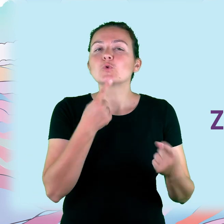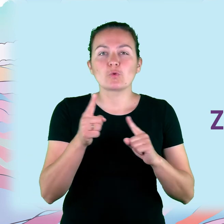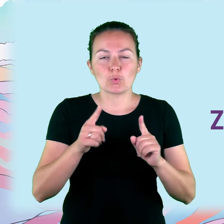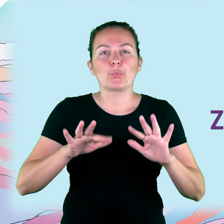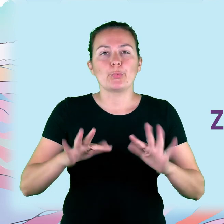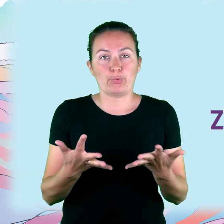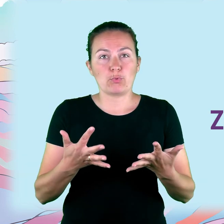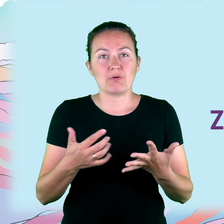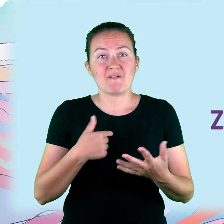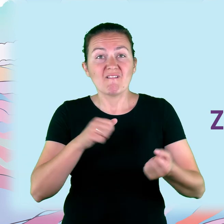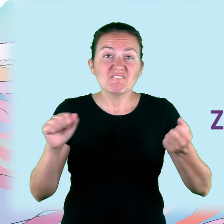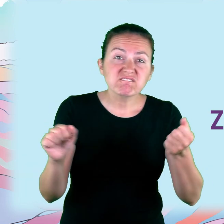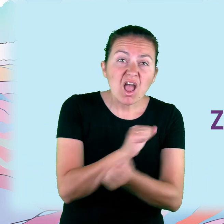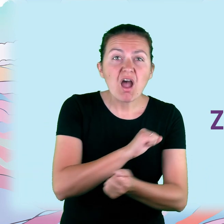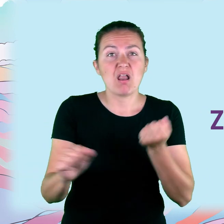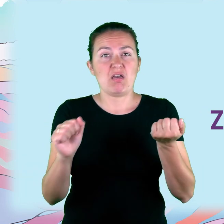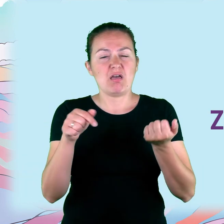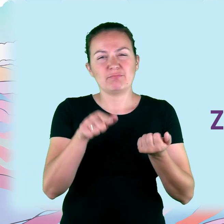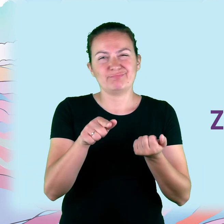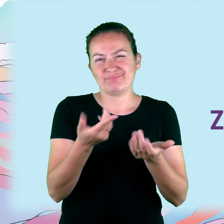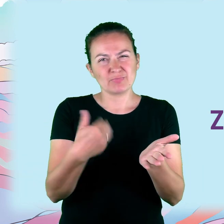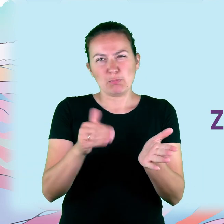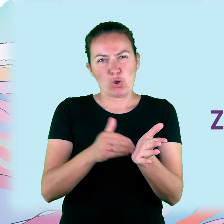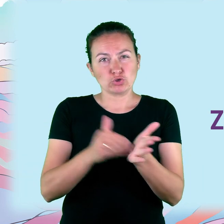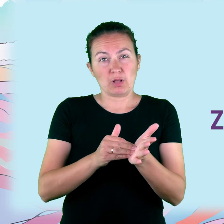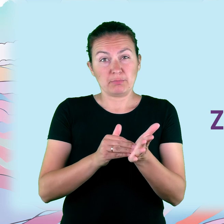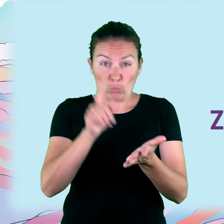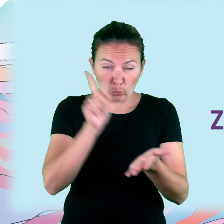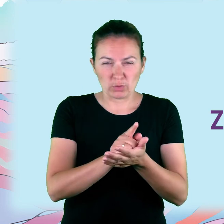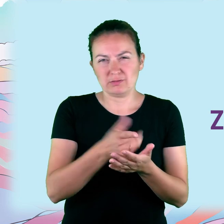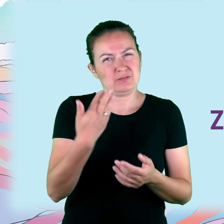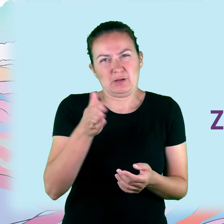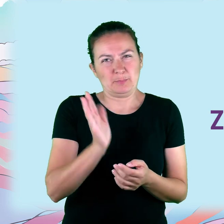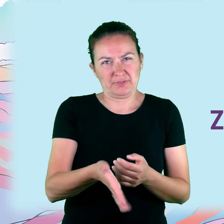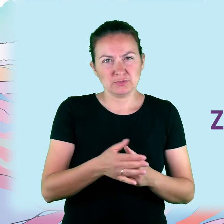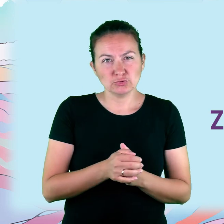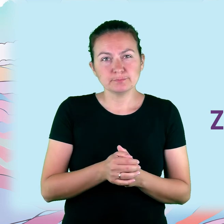1. Walka, która nie ma sensu. Na pewno się nie uda.